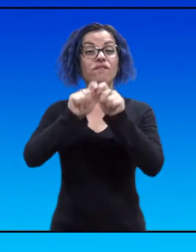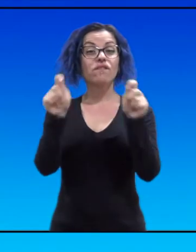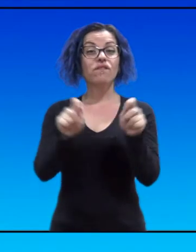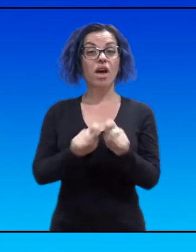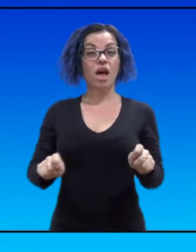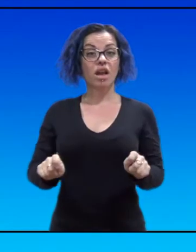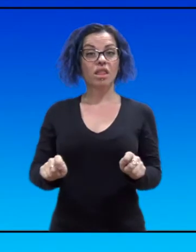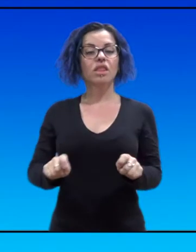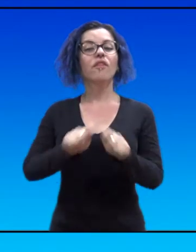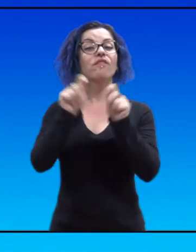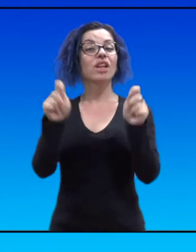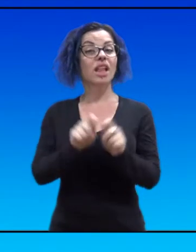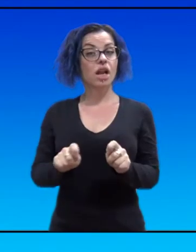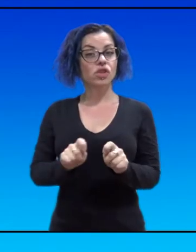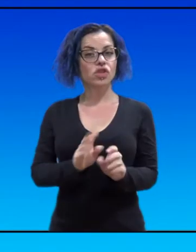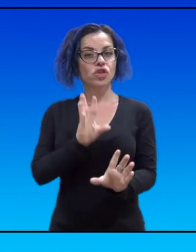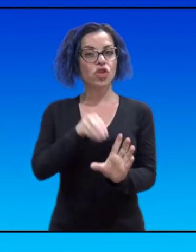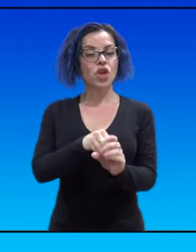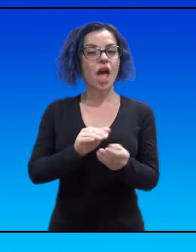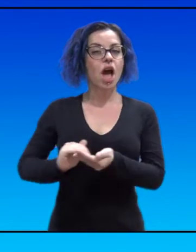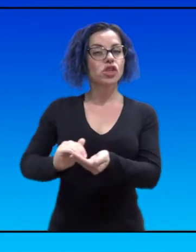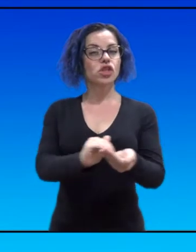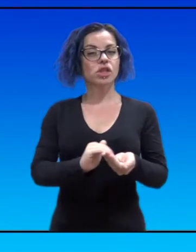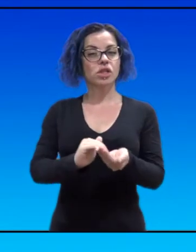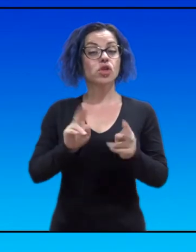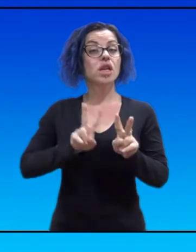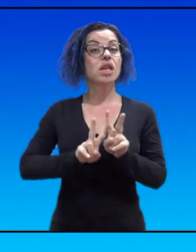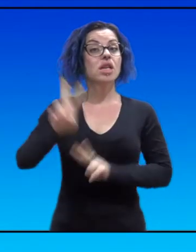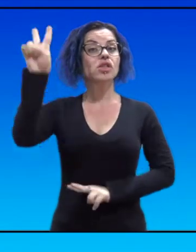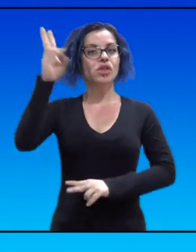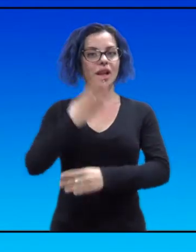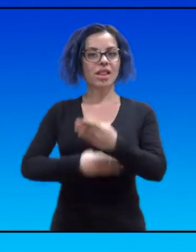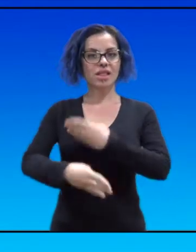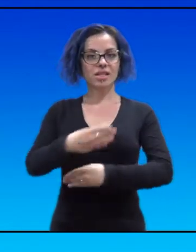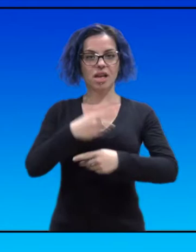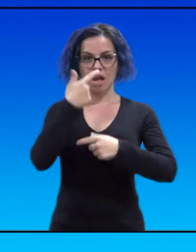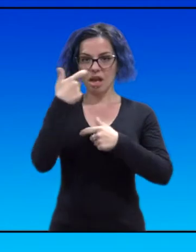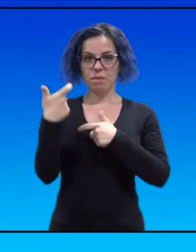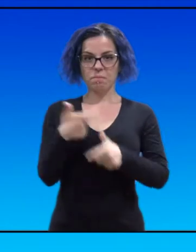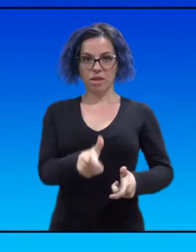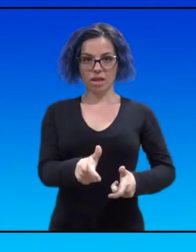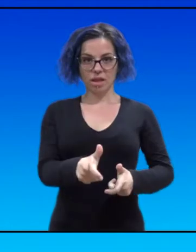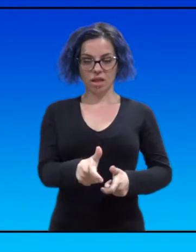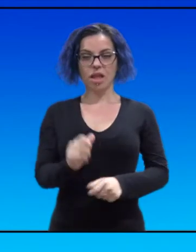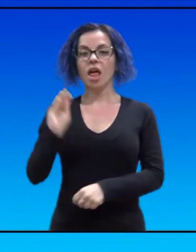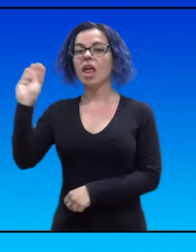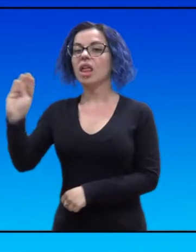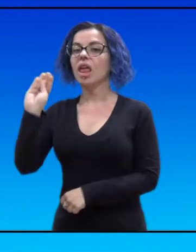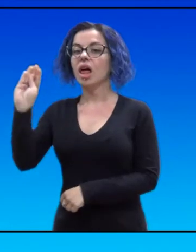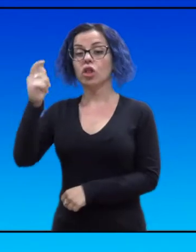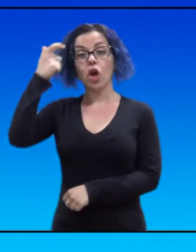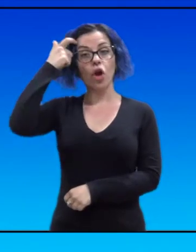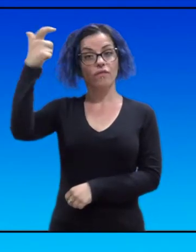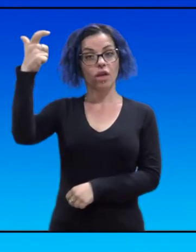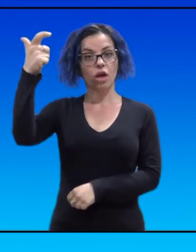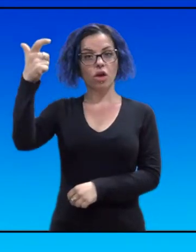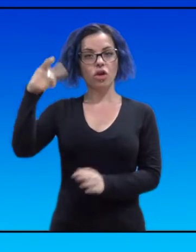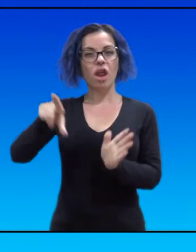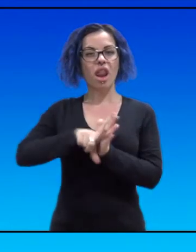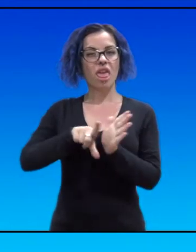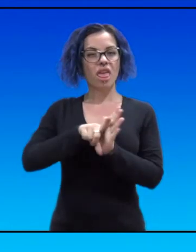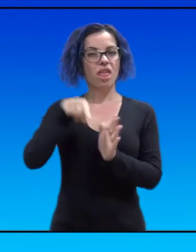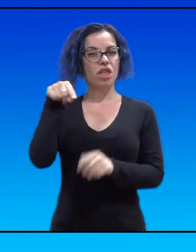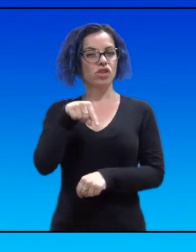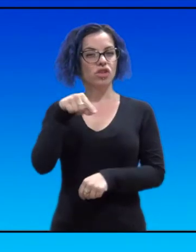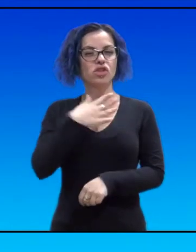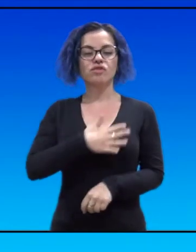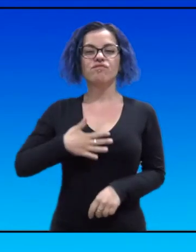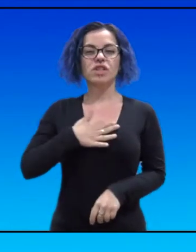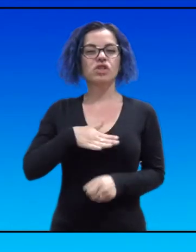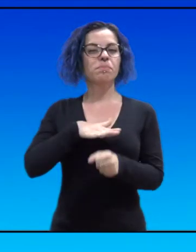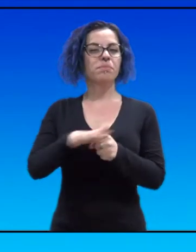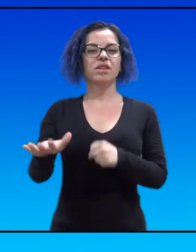La FAND (Federazione tra le Associazioni Nazionale dei Disabili), non essendo soddisfatta pienamente del decreto, rivolge un appello al Governo